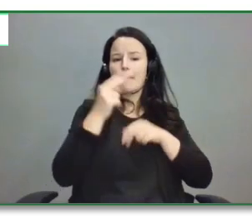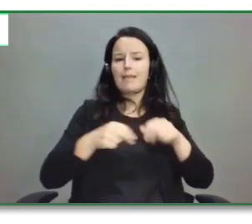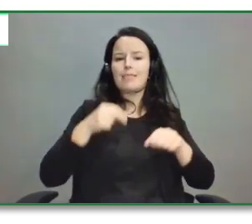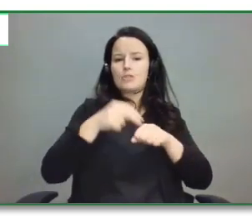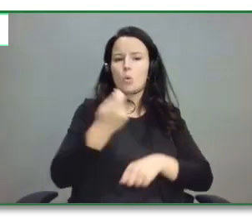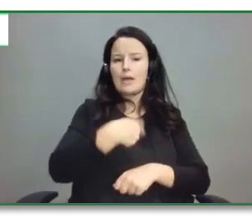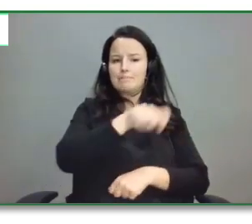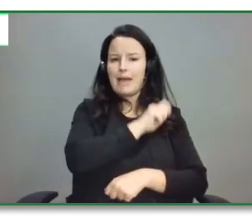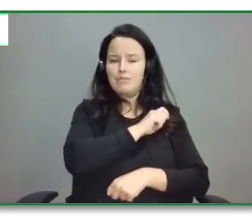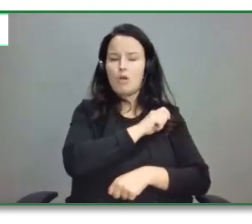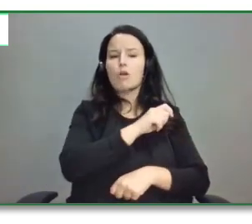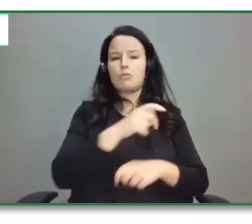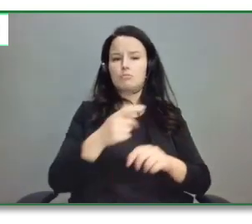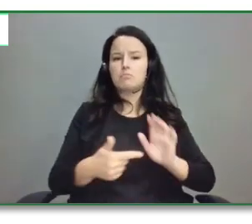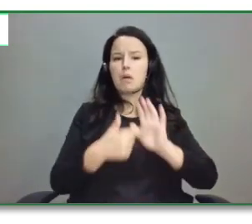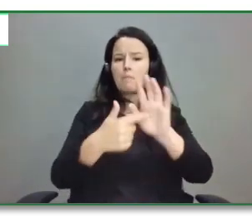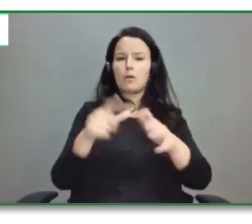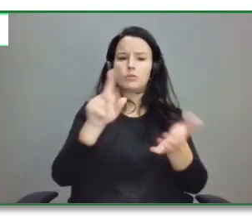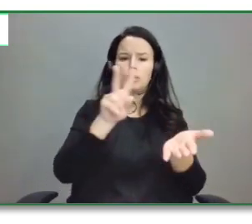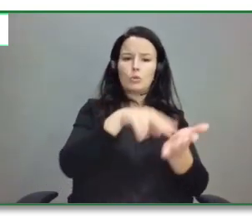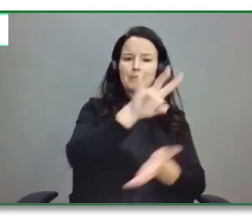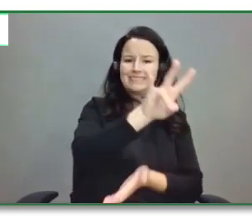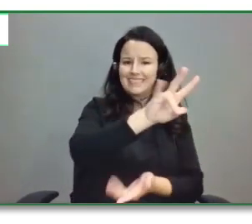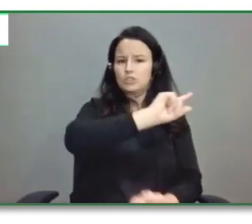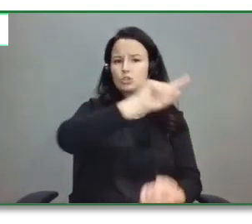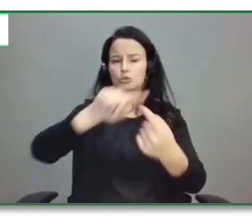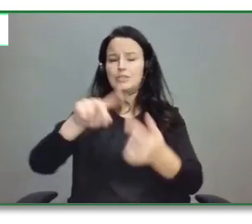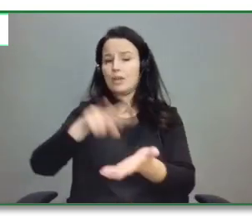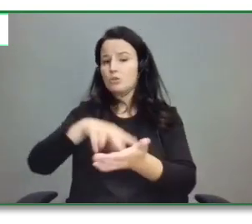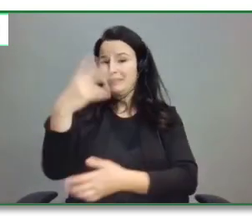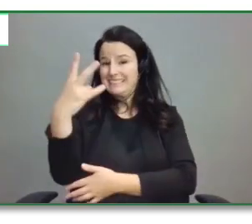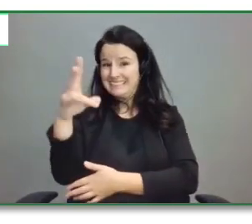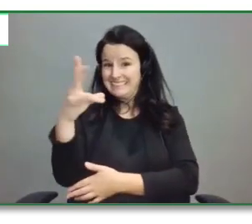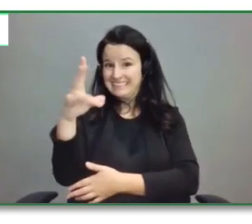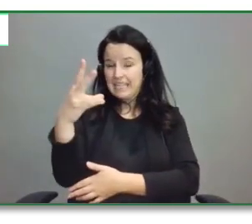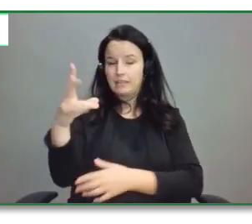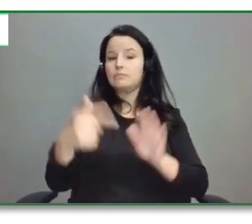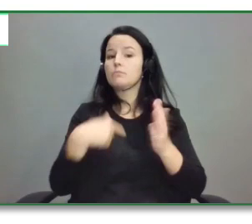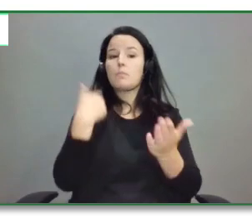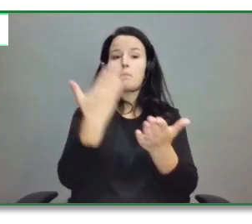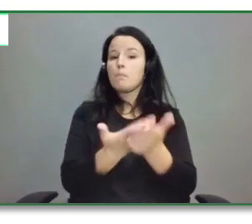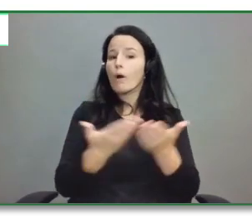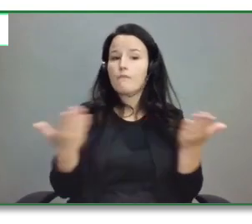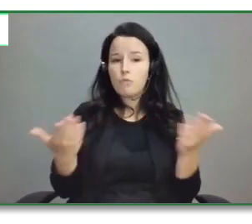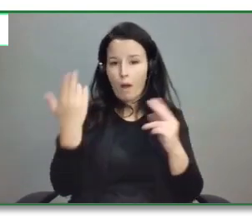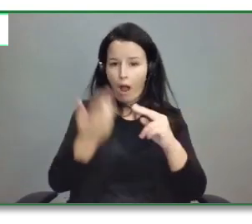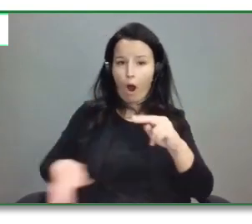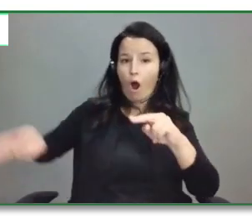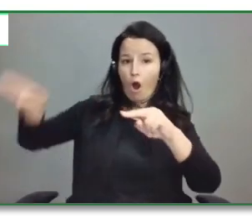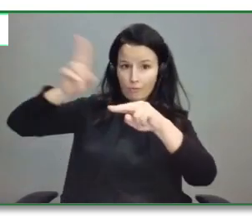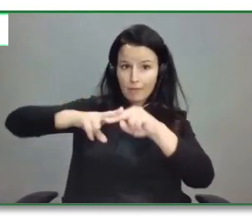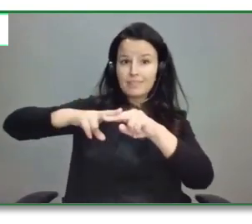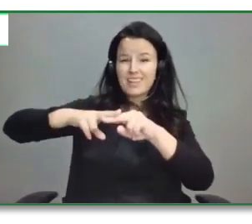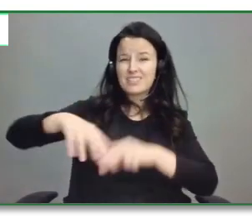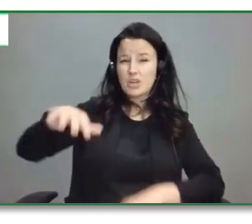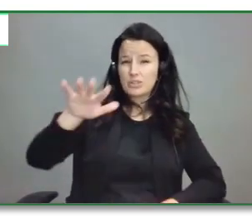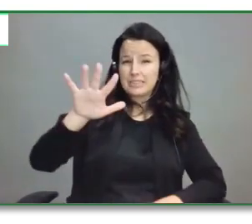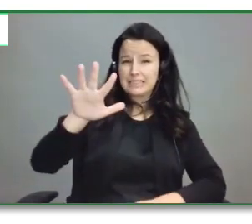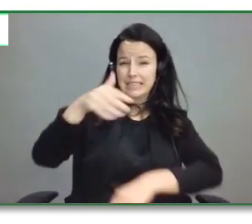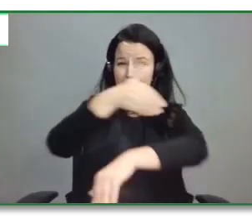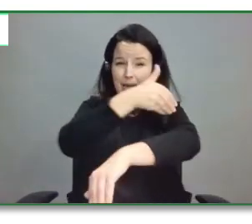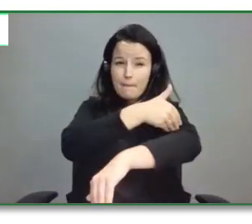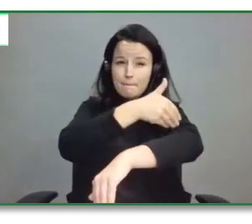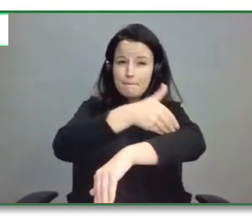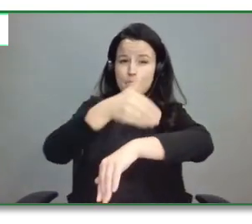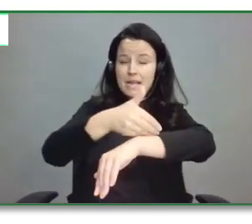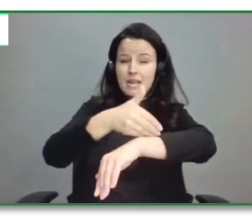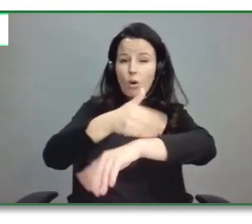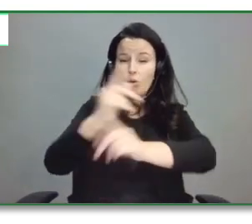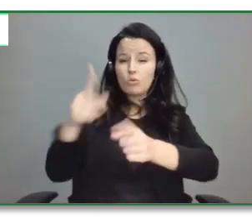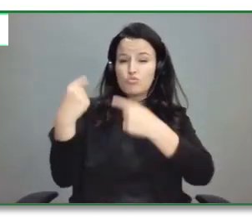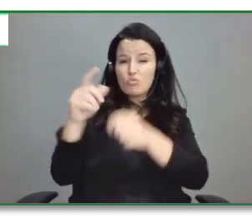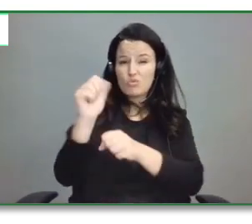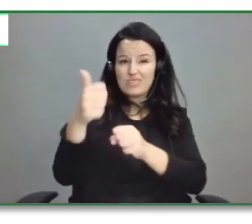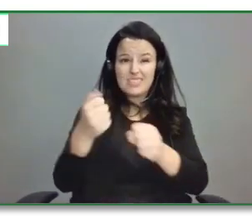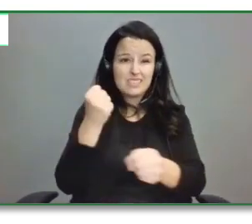2007 à 2017 montre une augmentation de 5